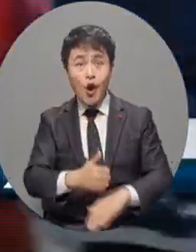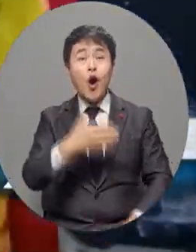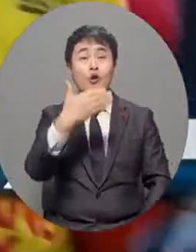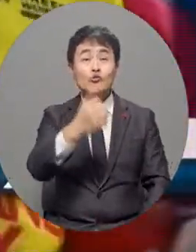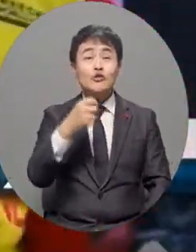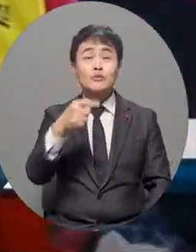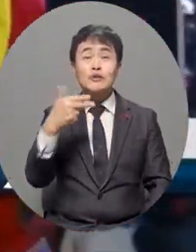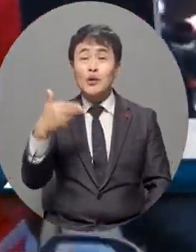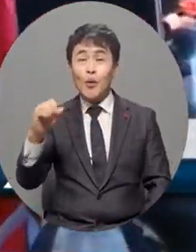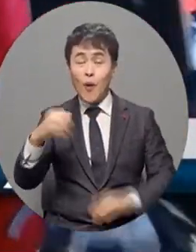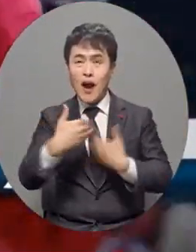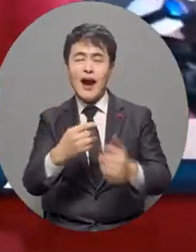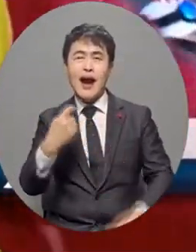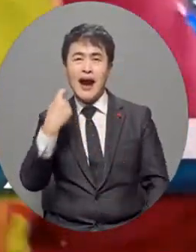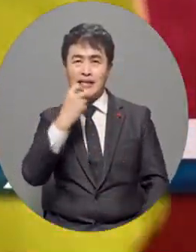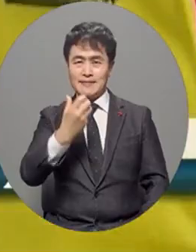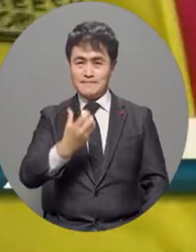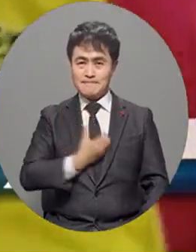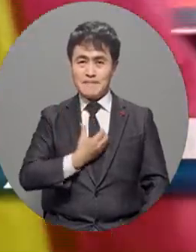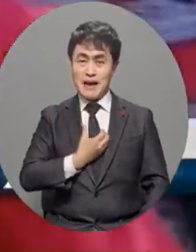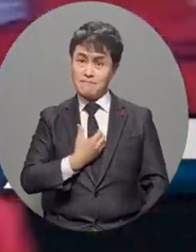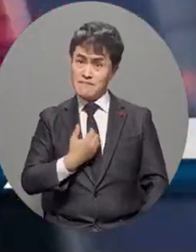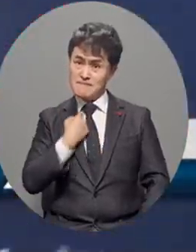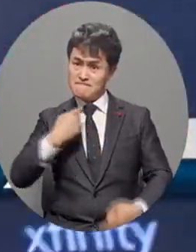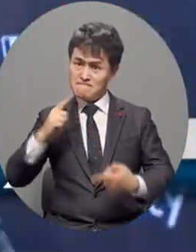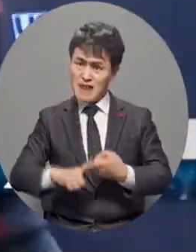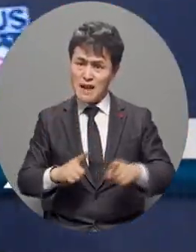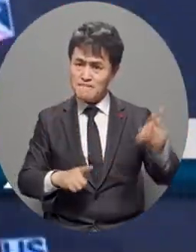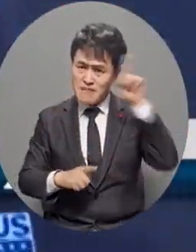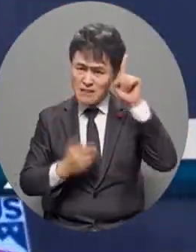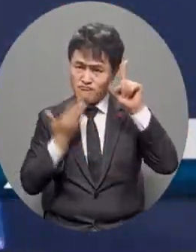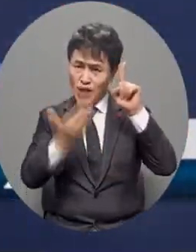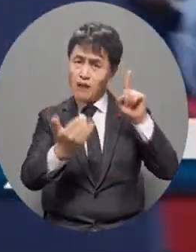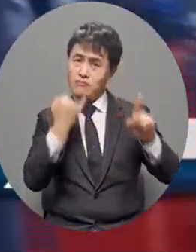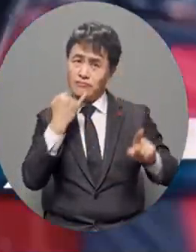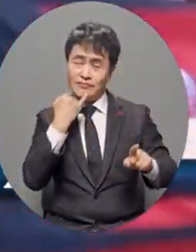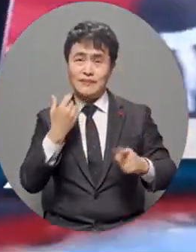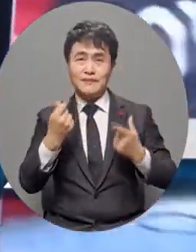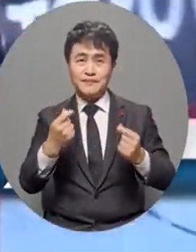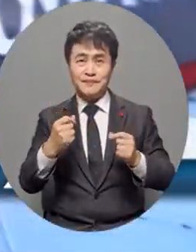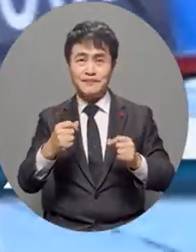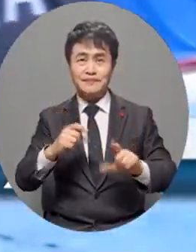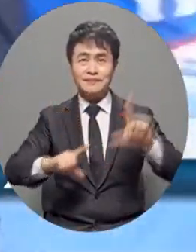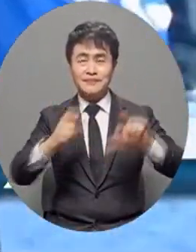정말 완벽한 연기를 펼칩니다. 결과는 97.00점으로 금메달. 마음 같아서는 100점을 줘도 됐을 것 같네요.